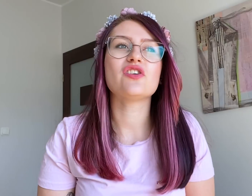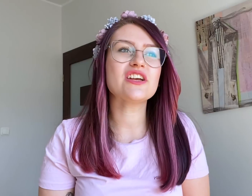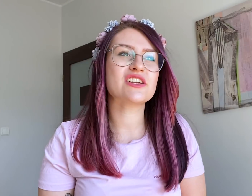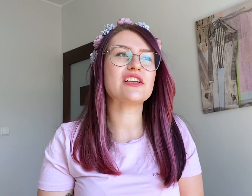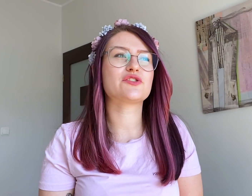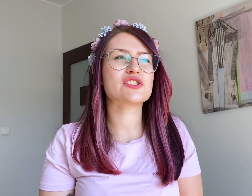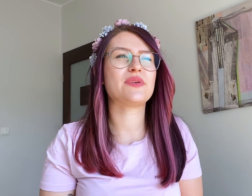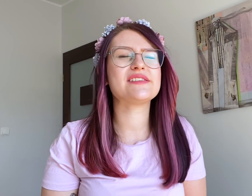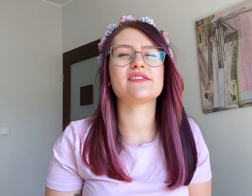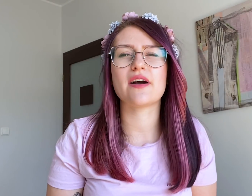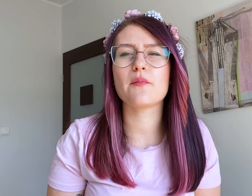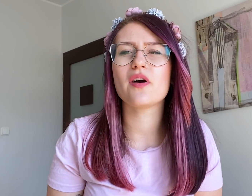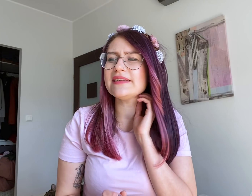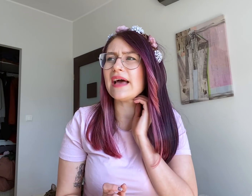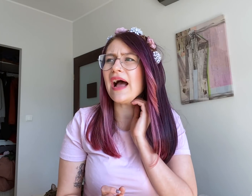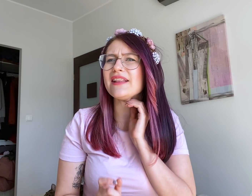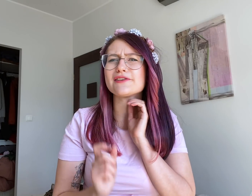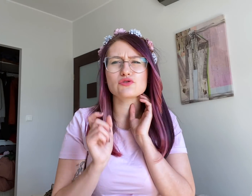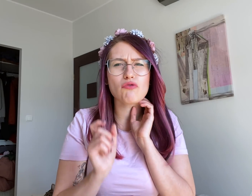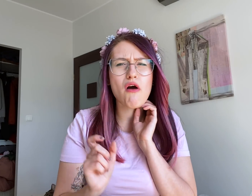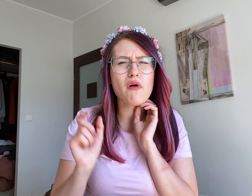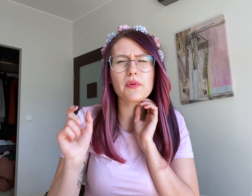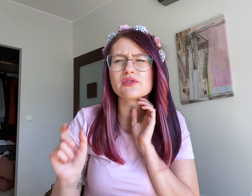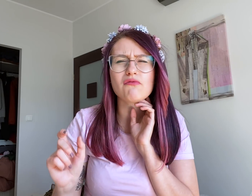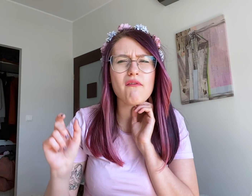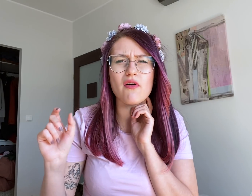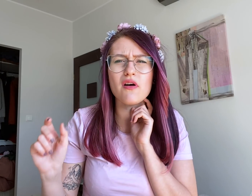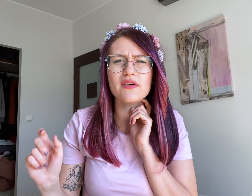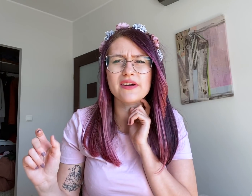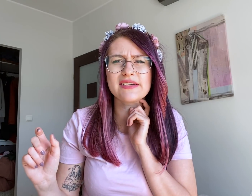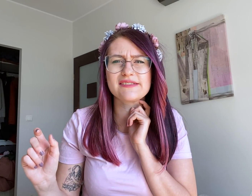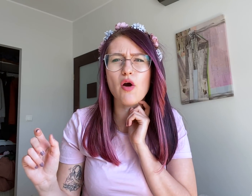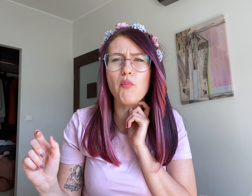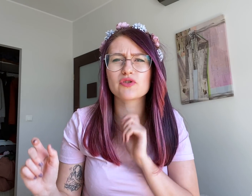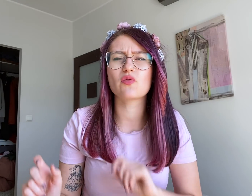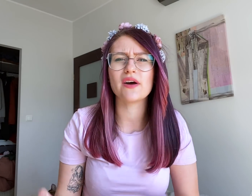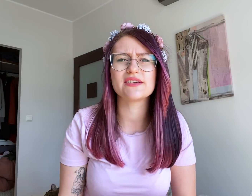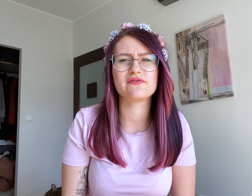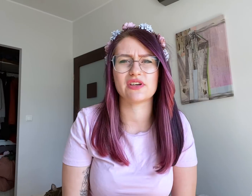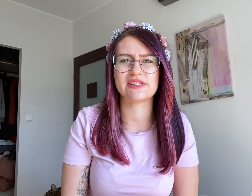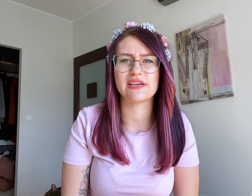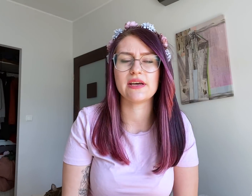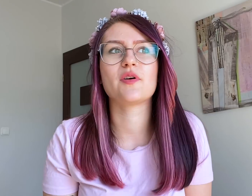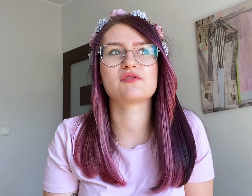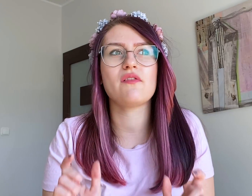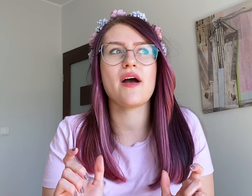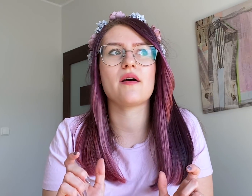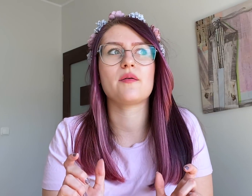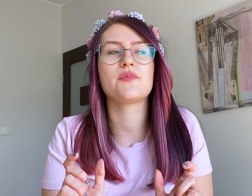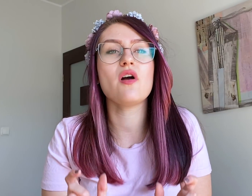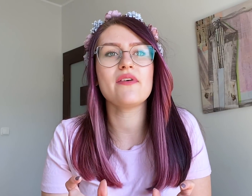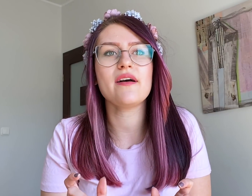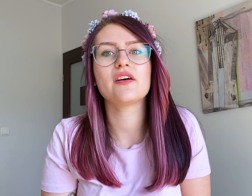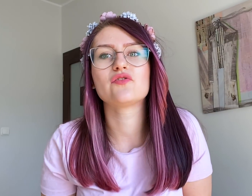To, jeżeli ktoś będzie Wam idealnie słowo po słowo chciał podkładać właśnie słowa migowe